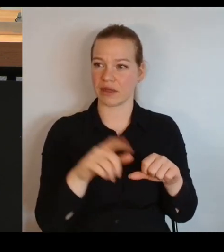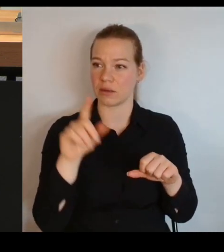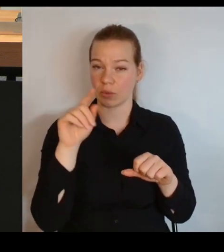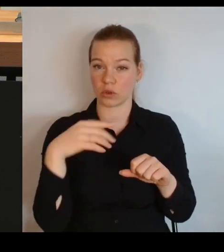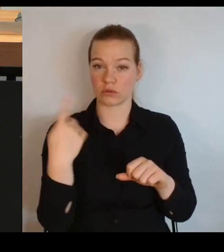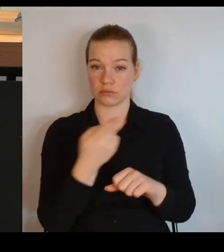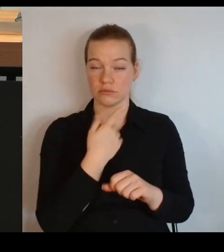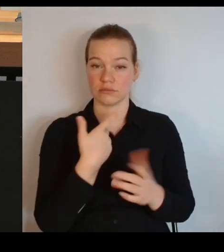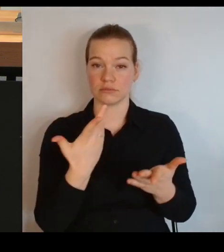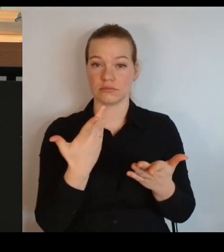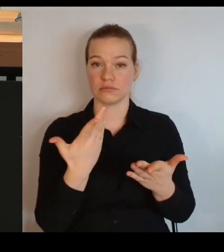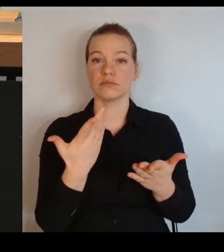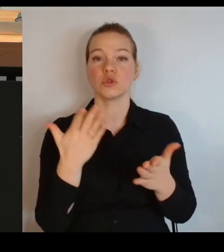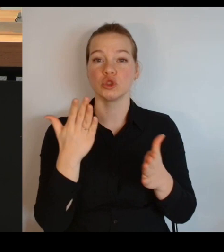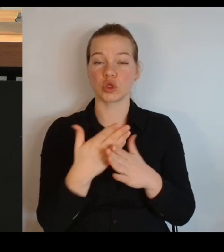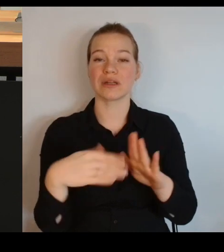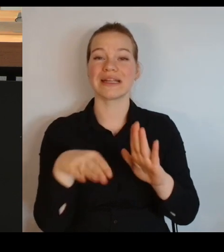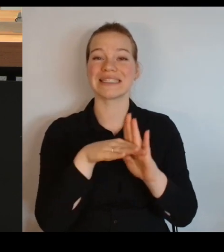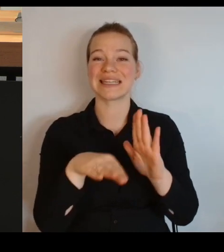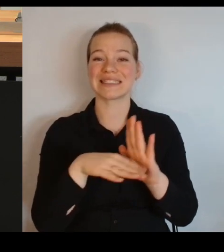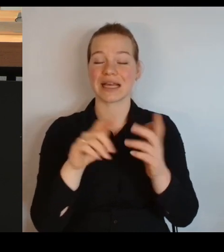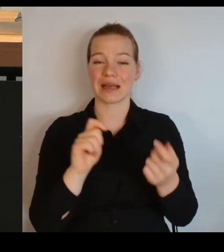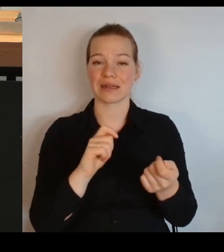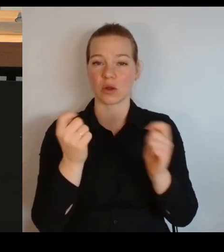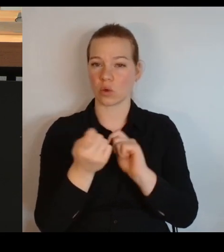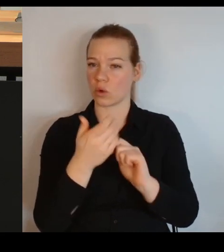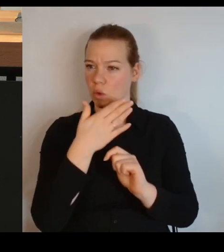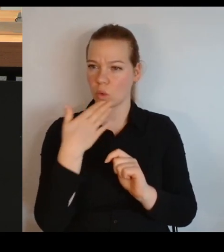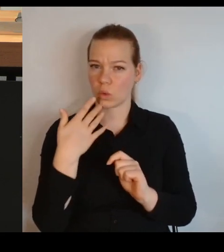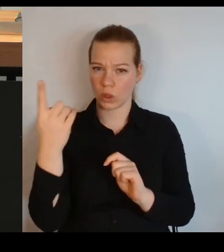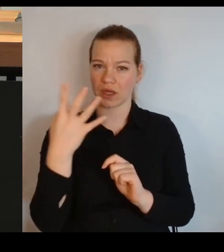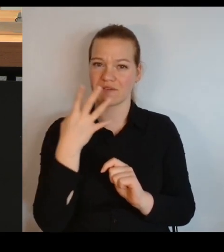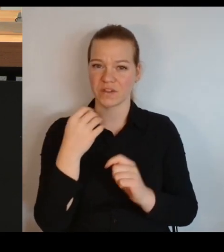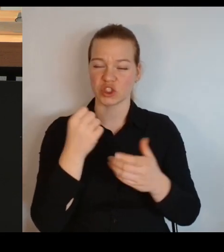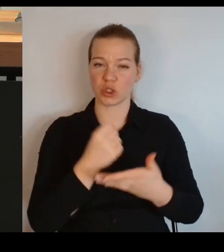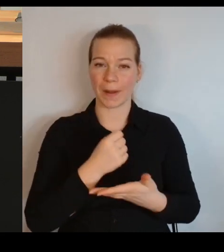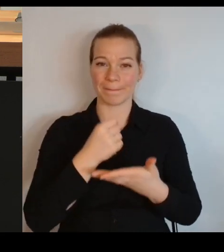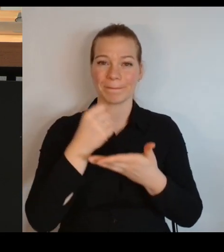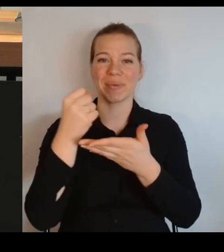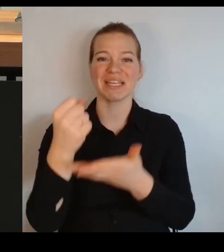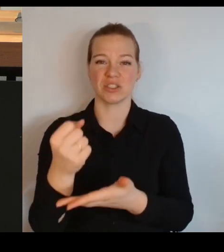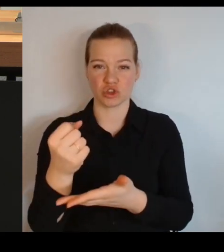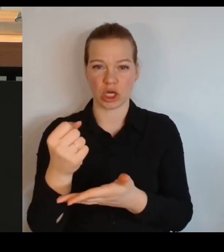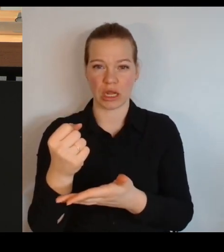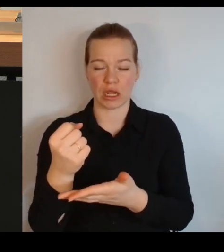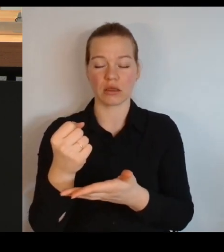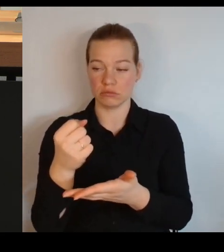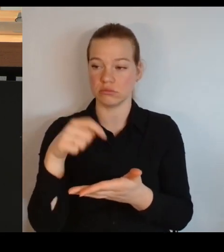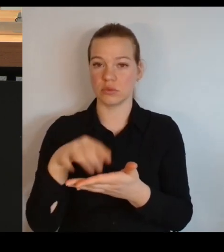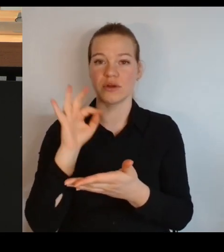nehmen und die Pflegeleistung zu bezahlen. Das würde nämlich auch bedeuten, dass das Land Berlin das